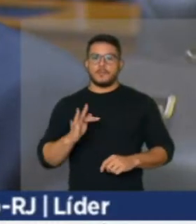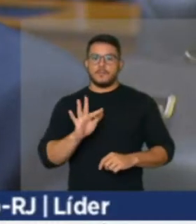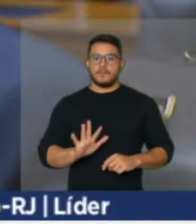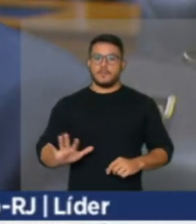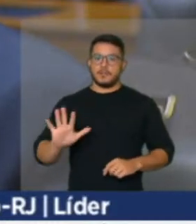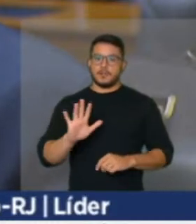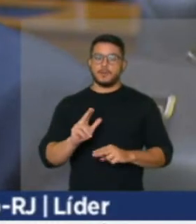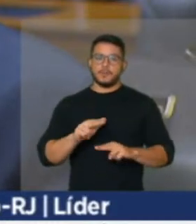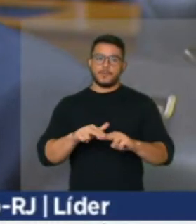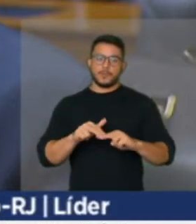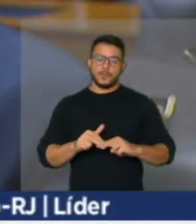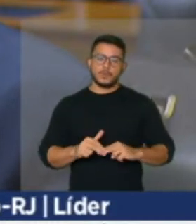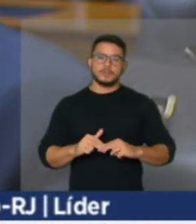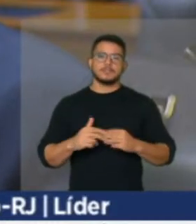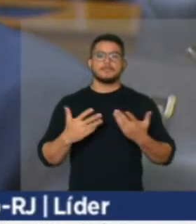ARGUMENTOS CONTRA ENTENDENDO TAMBÉM A POSSIBILIDADE DE